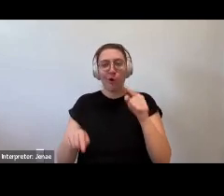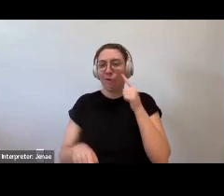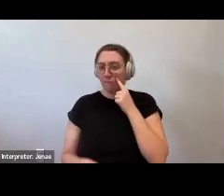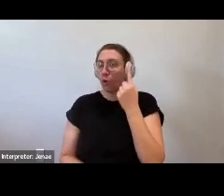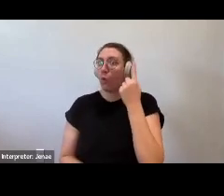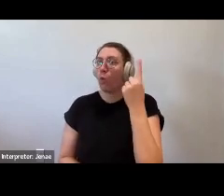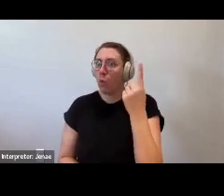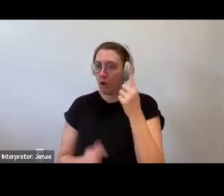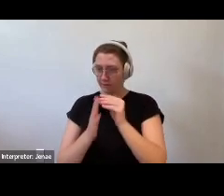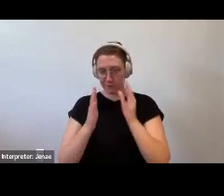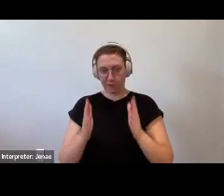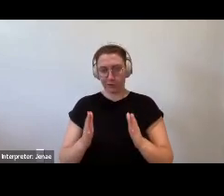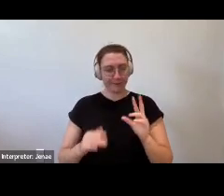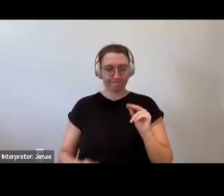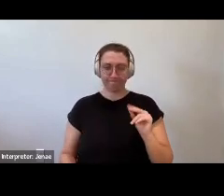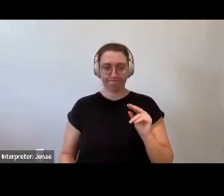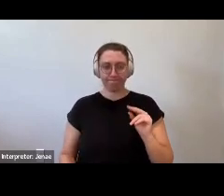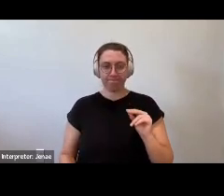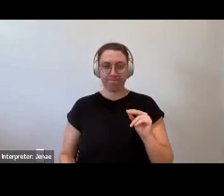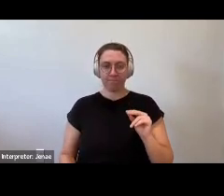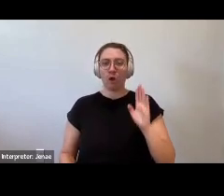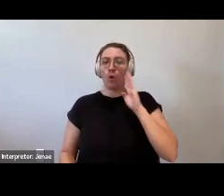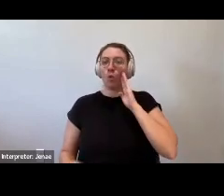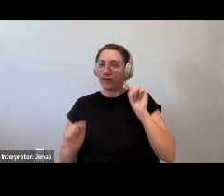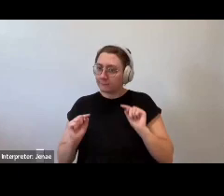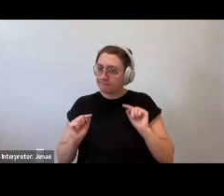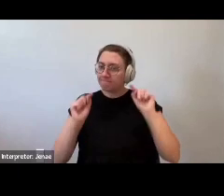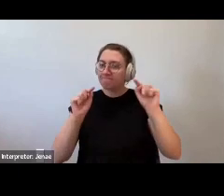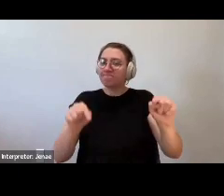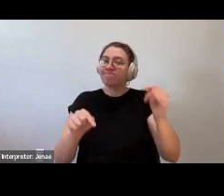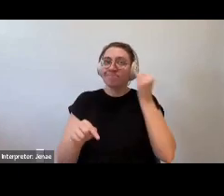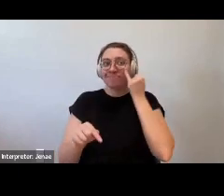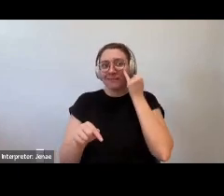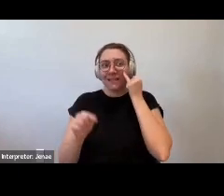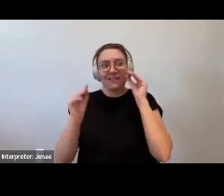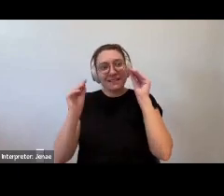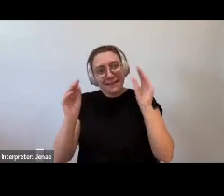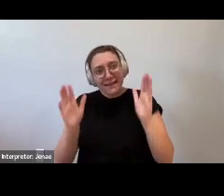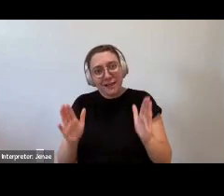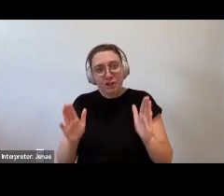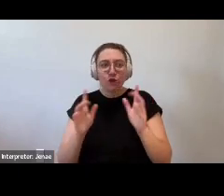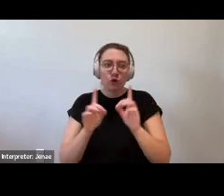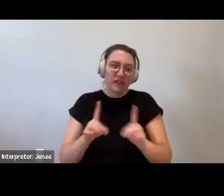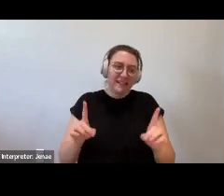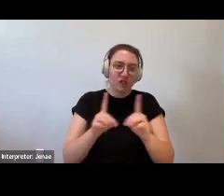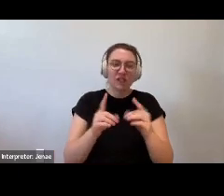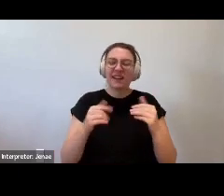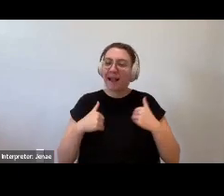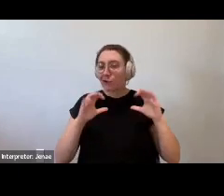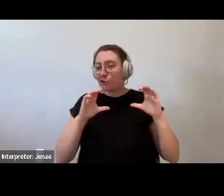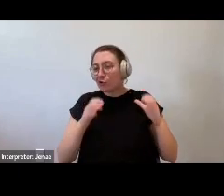Sí viajan si un maestro o un distrito tiene un grupo de cuatro o